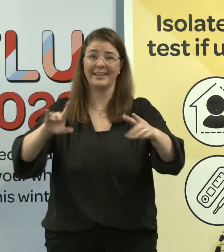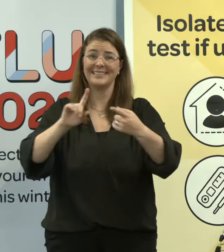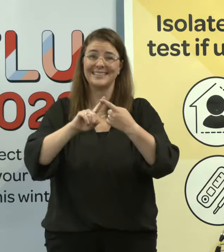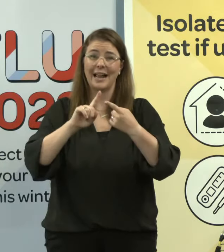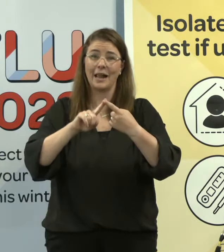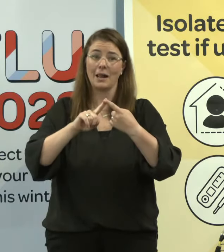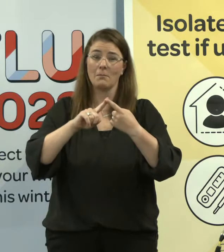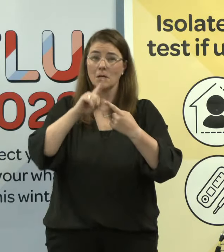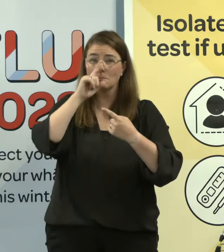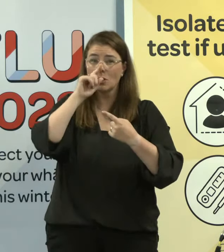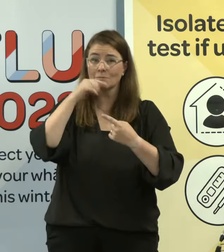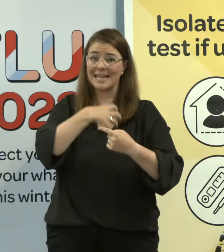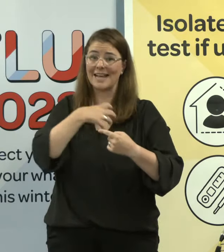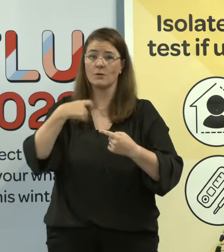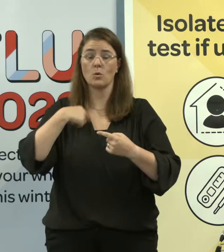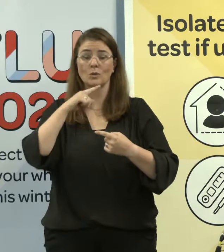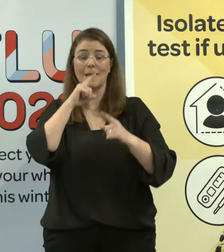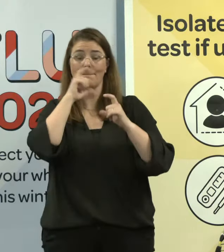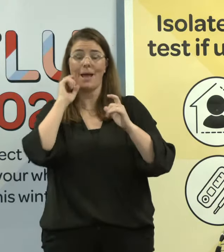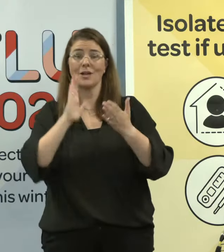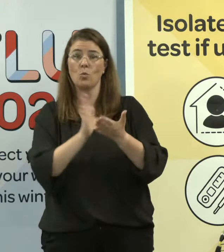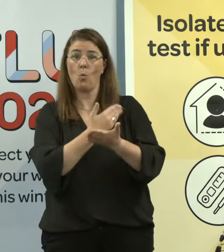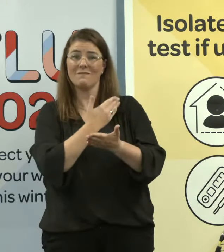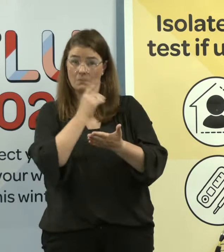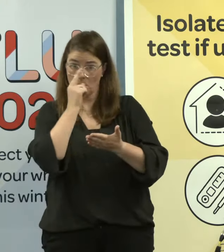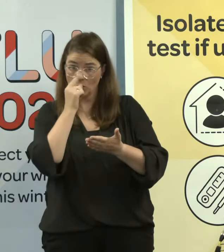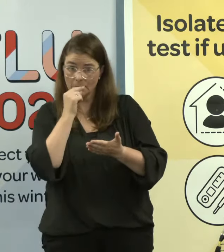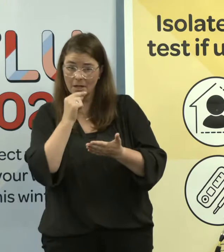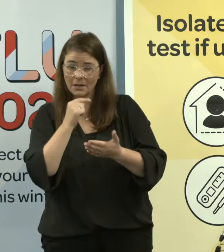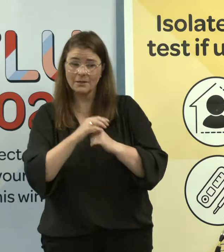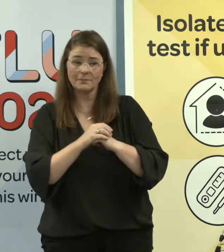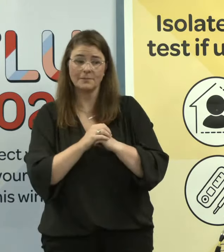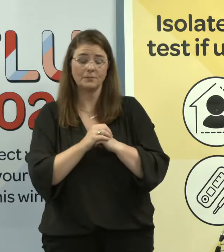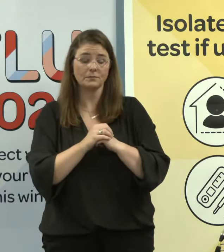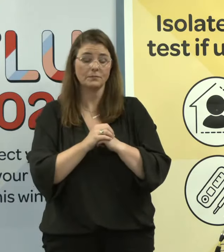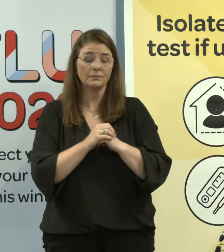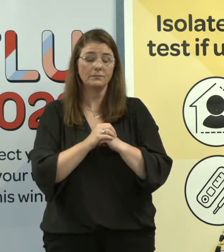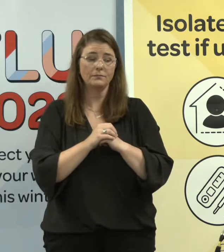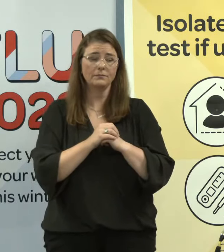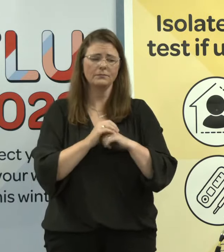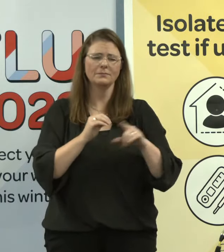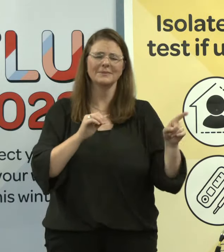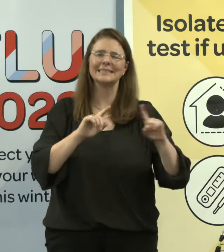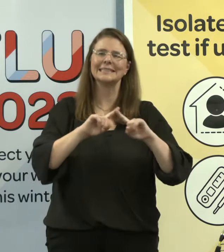kanohi kanohi hikitia, ka kite